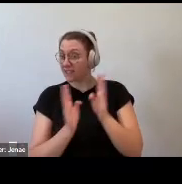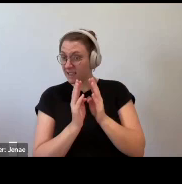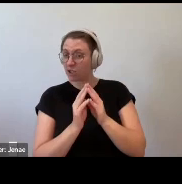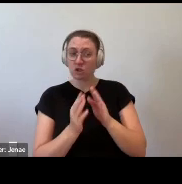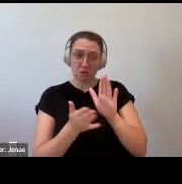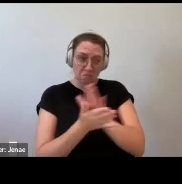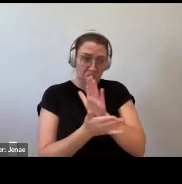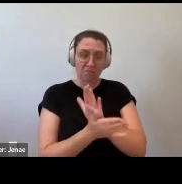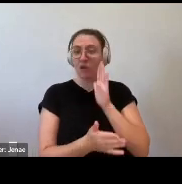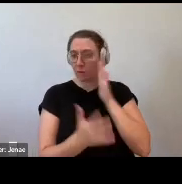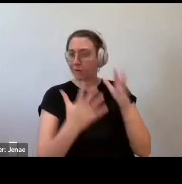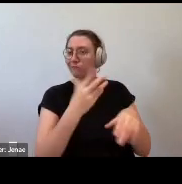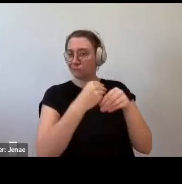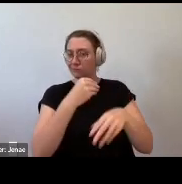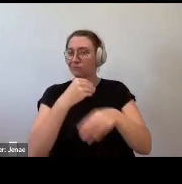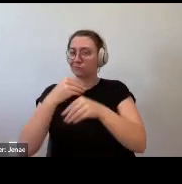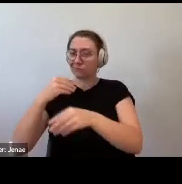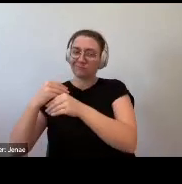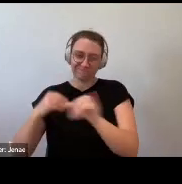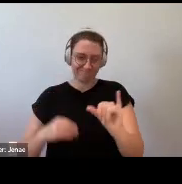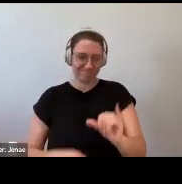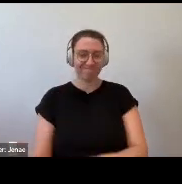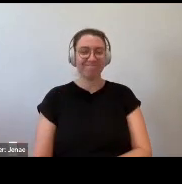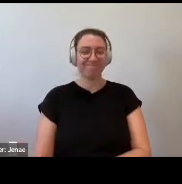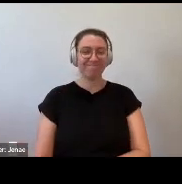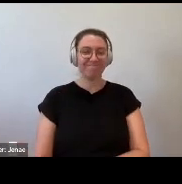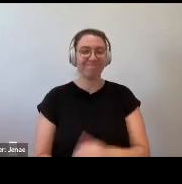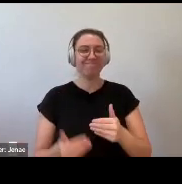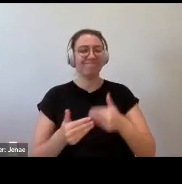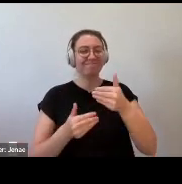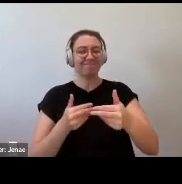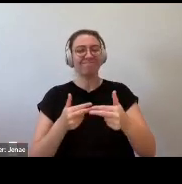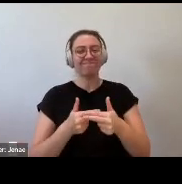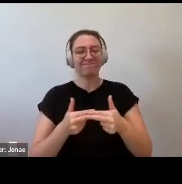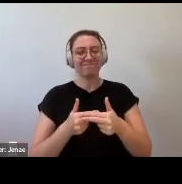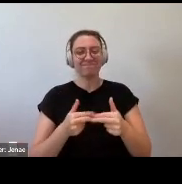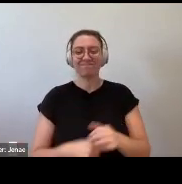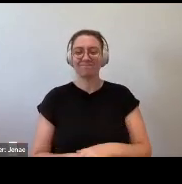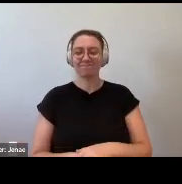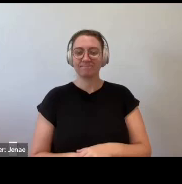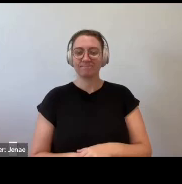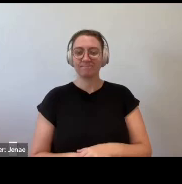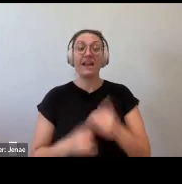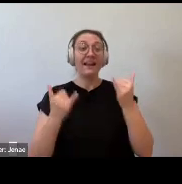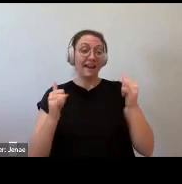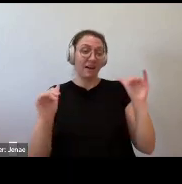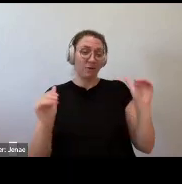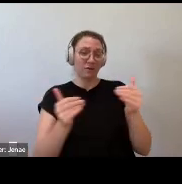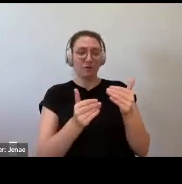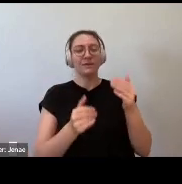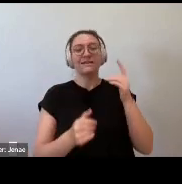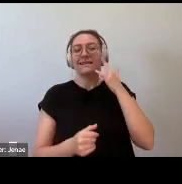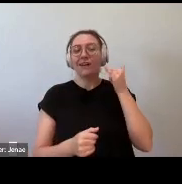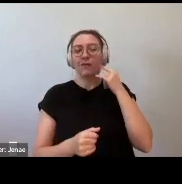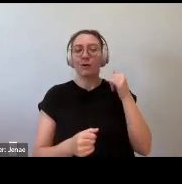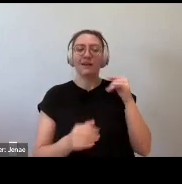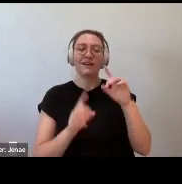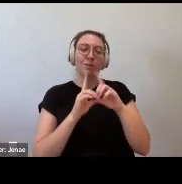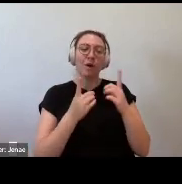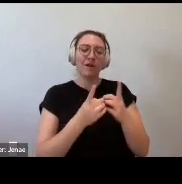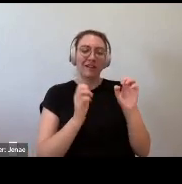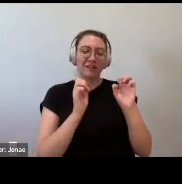las próximas semanas. Siguiente diapositiva: Ahora les presentaré a nuestra